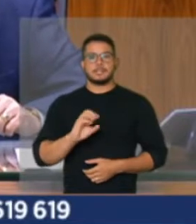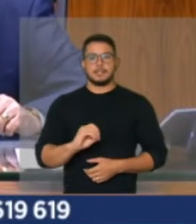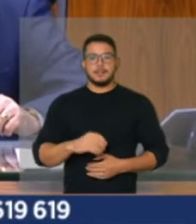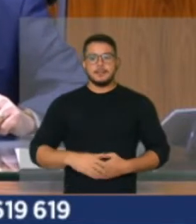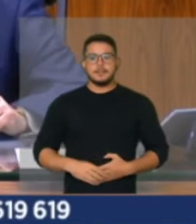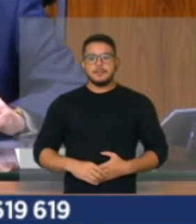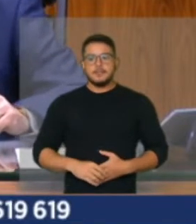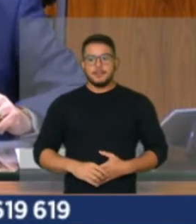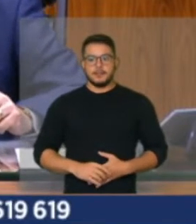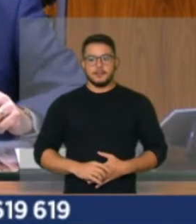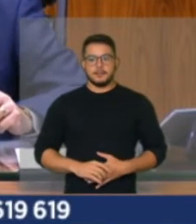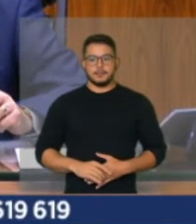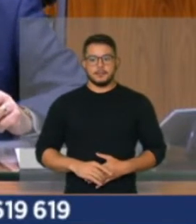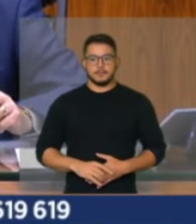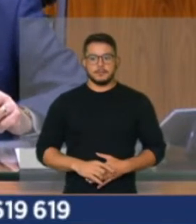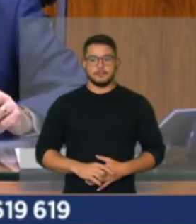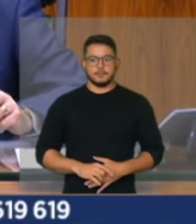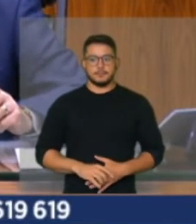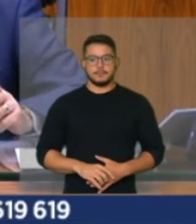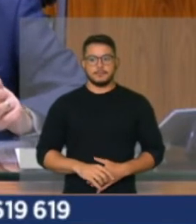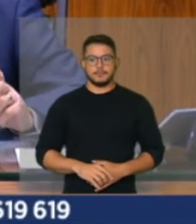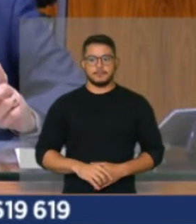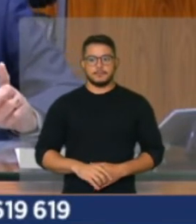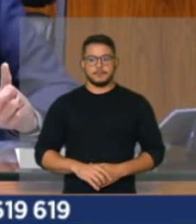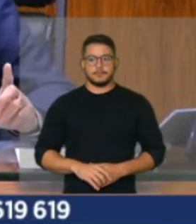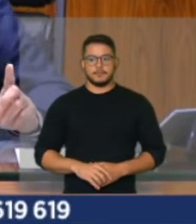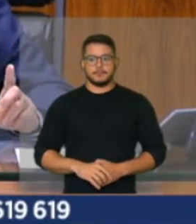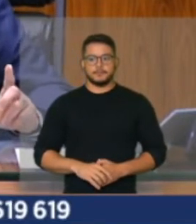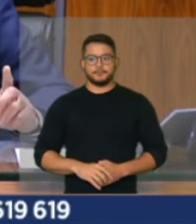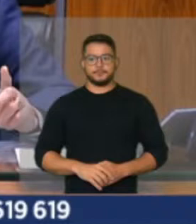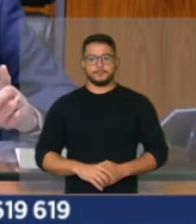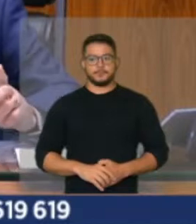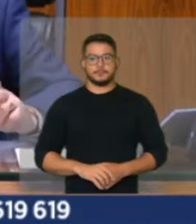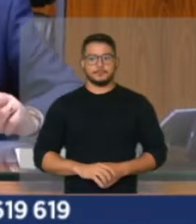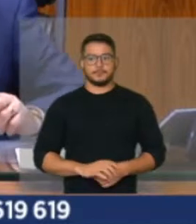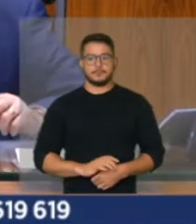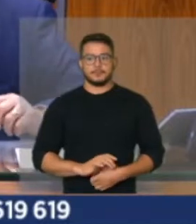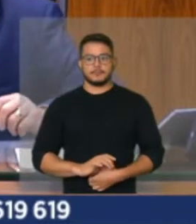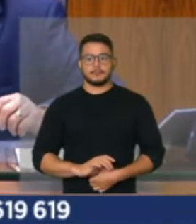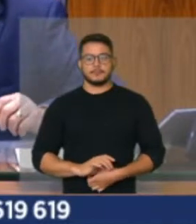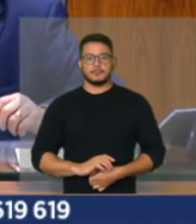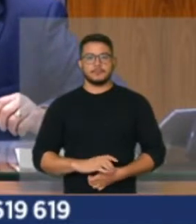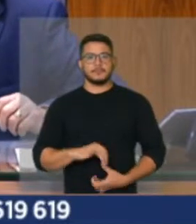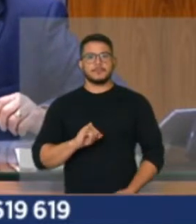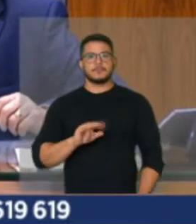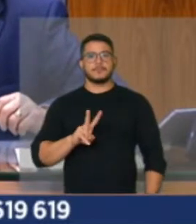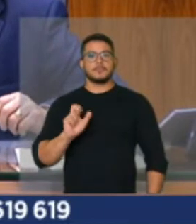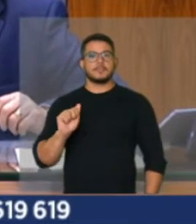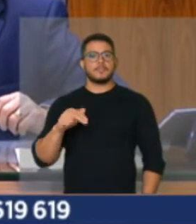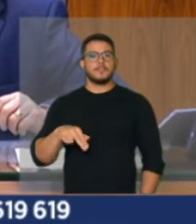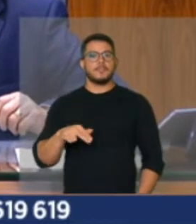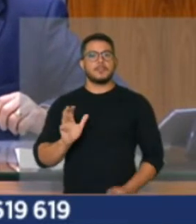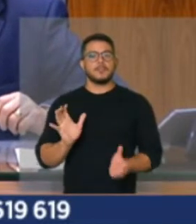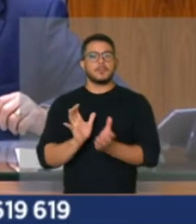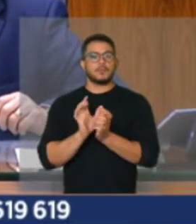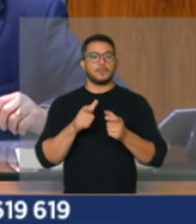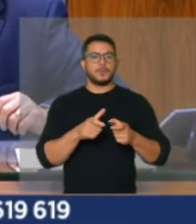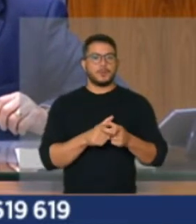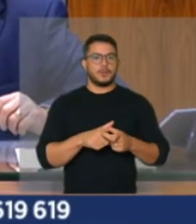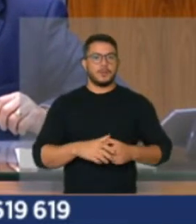PELA OPOSIÇÃO DEPOIS, SENHOR PRESIDENTE. [PRESIDENTE]: DEPUTADO IVAN VALENTE PELA MINORIA? -- [DEPUTADO]: SENHOR PRESIDENTE, APESAR EM QUE PESE QUE O MARCO CIVIL DA INTERNET